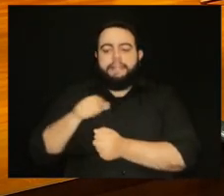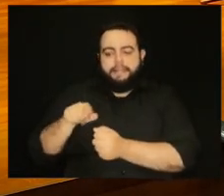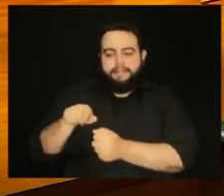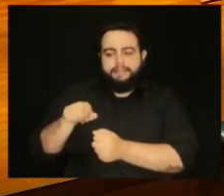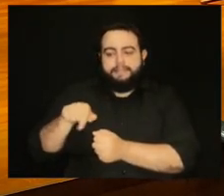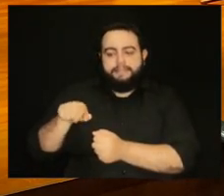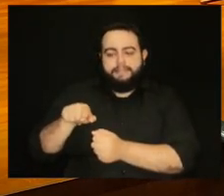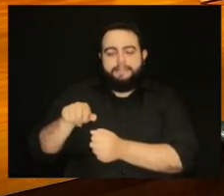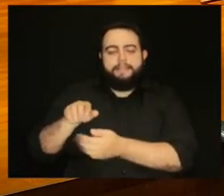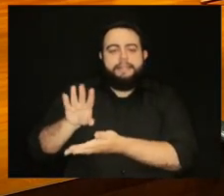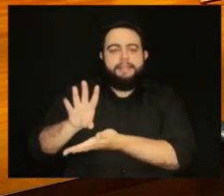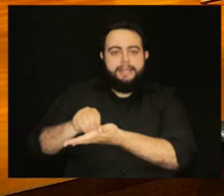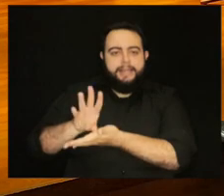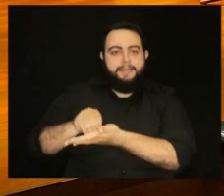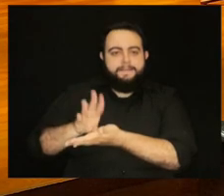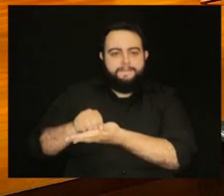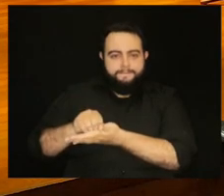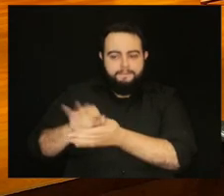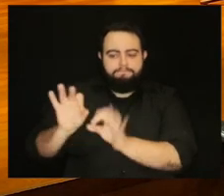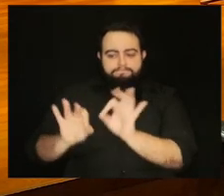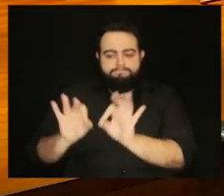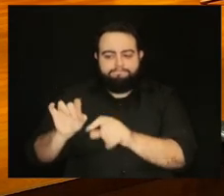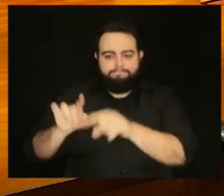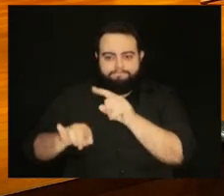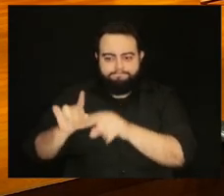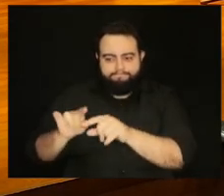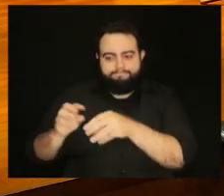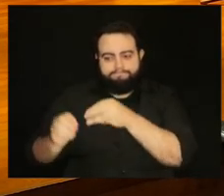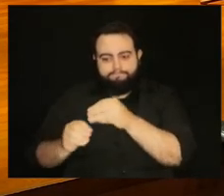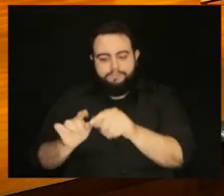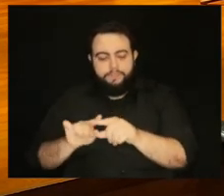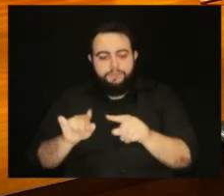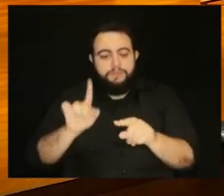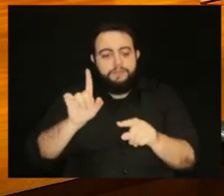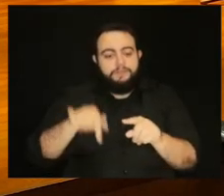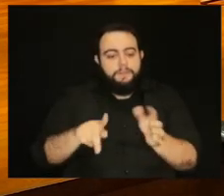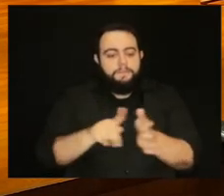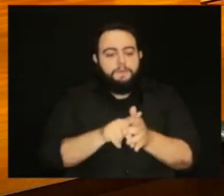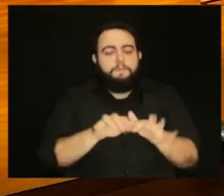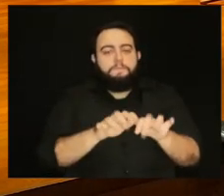arranjo do Terror dos Facões mas ela foi editada numa versão para piano que os pianistas da